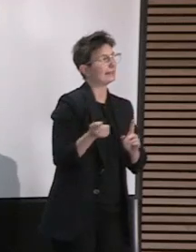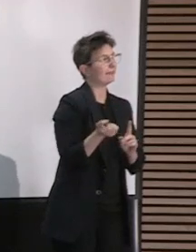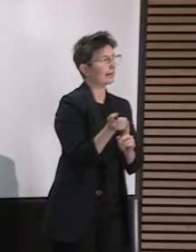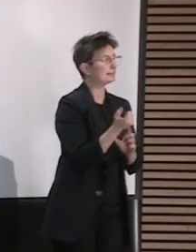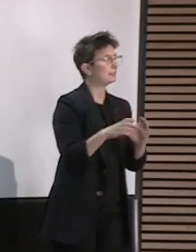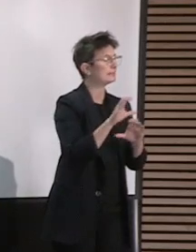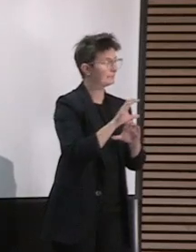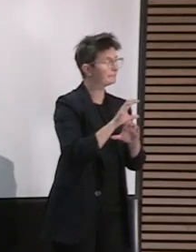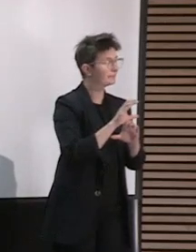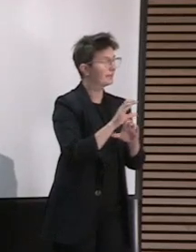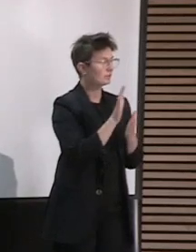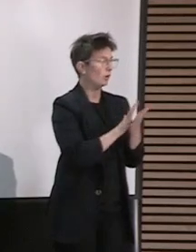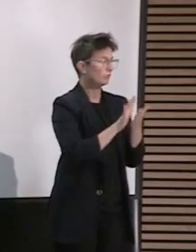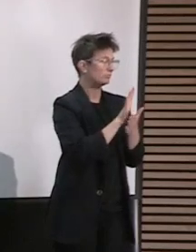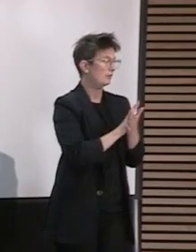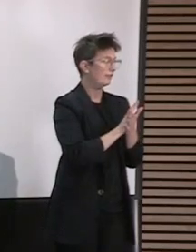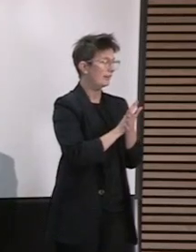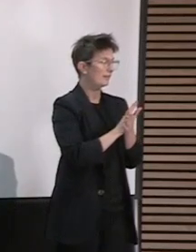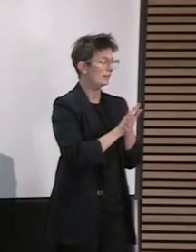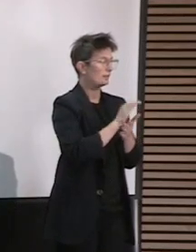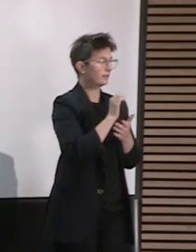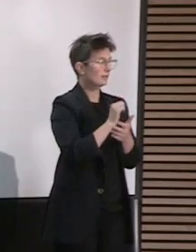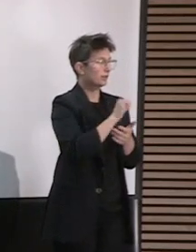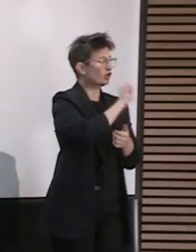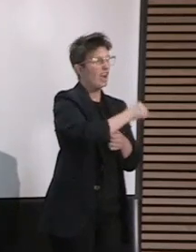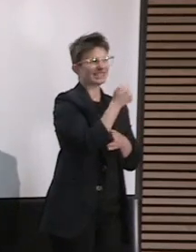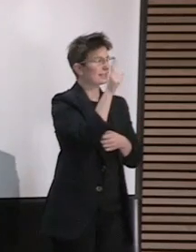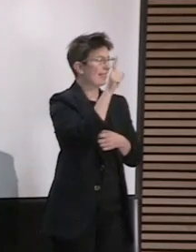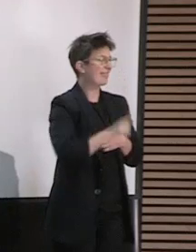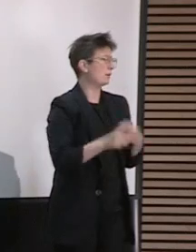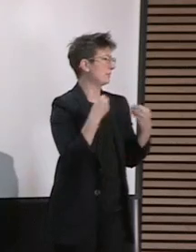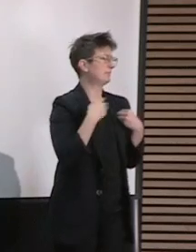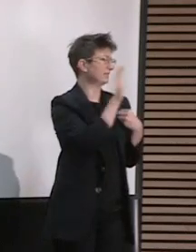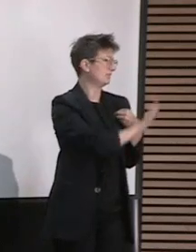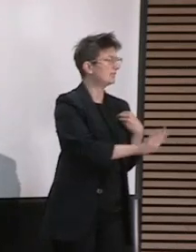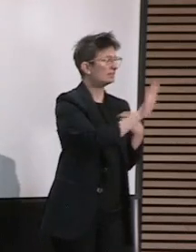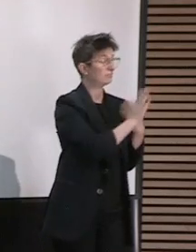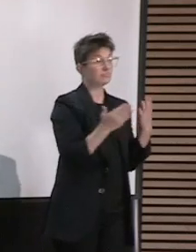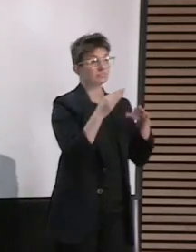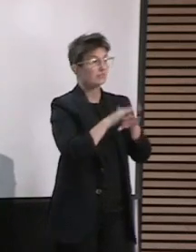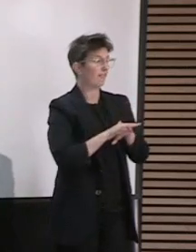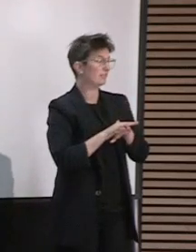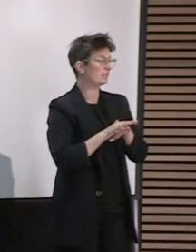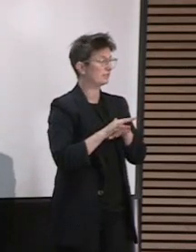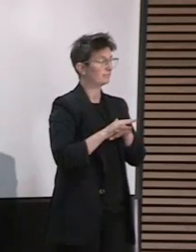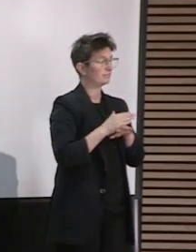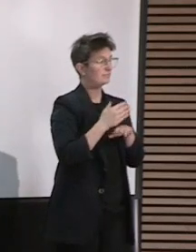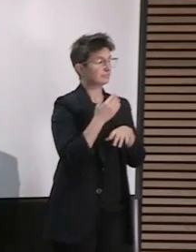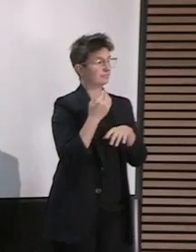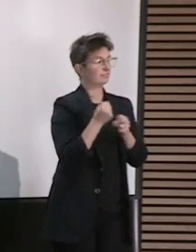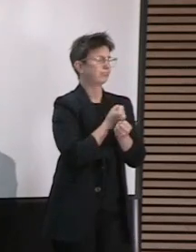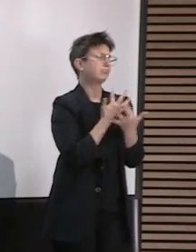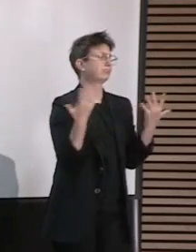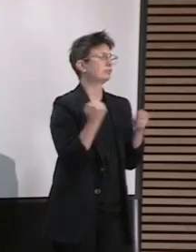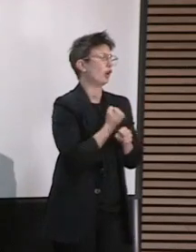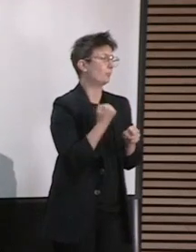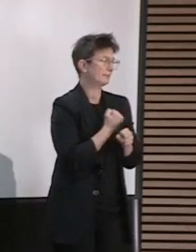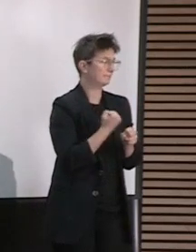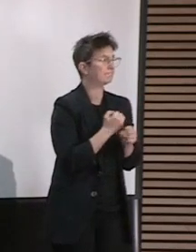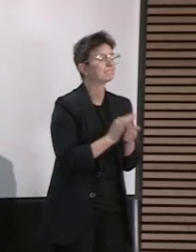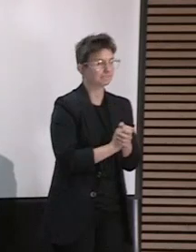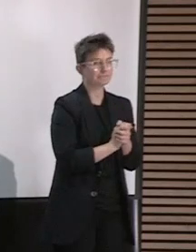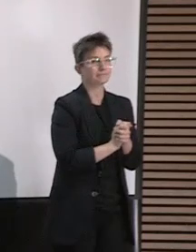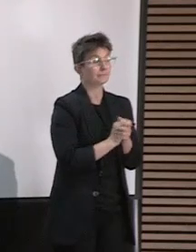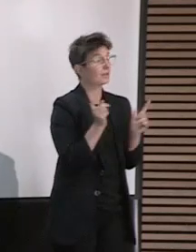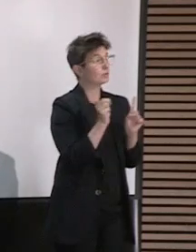me te 25 Akuhata, te nuinga o